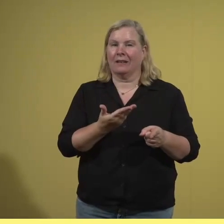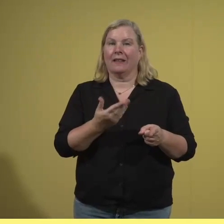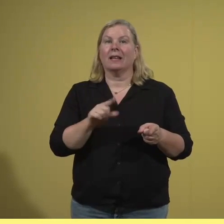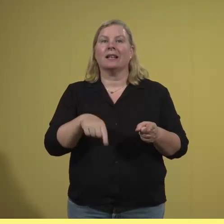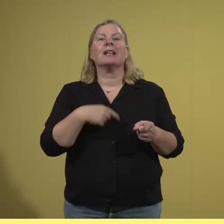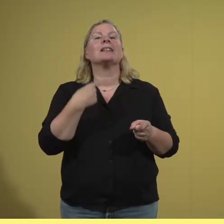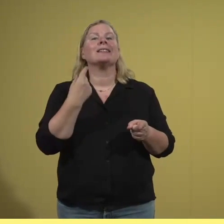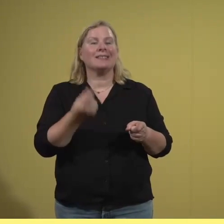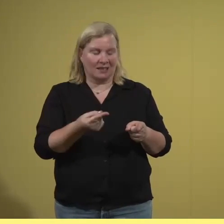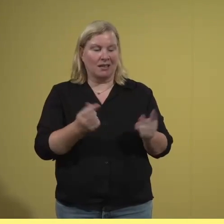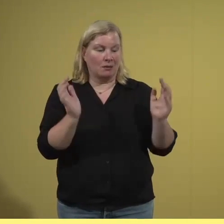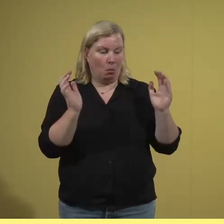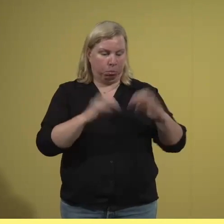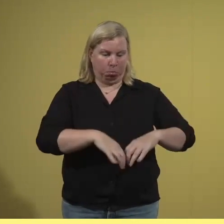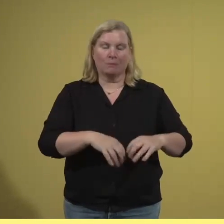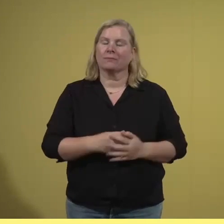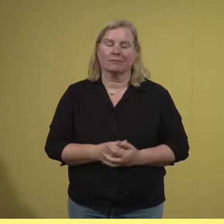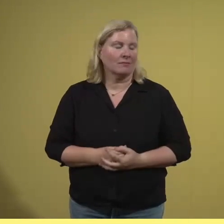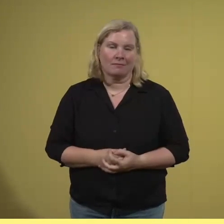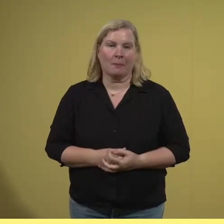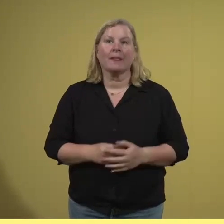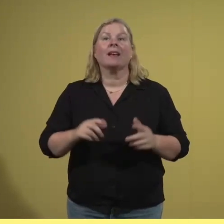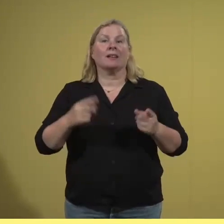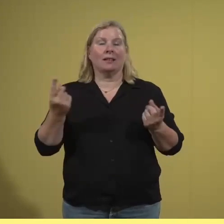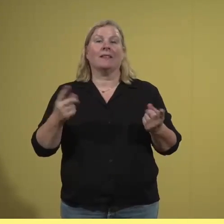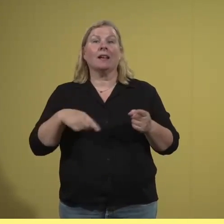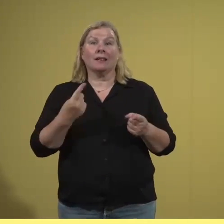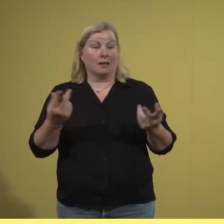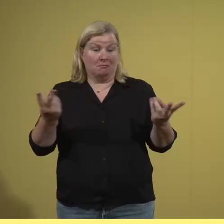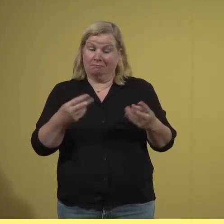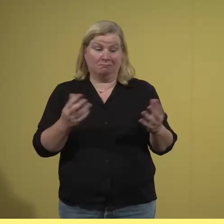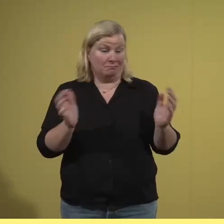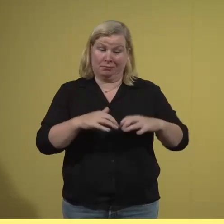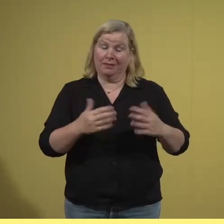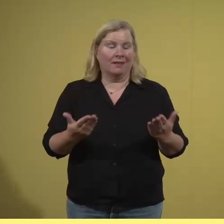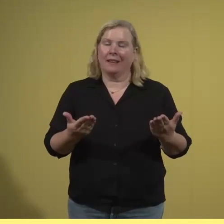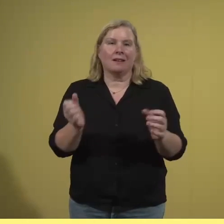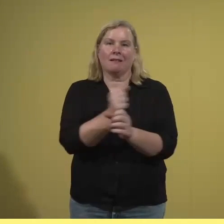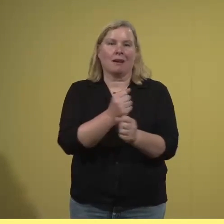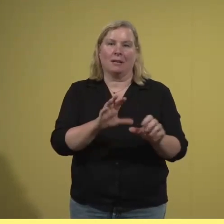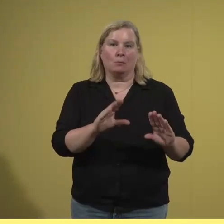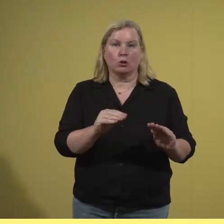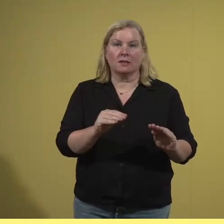Dann, sagt der Koch, dann ist es dir abgehauen. Dann ist dir die Soße abgehauen. Genau, dann ist sie geronnen.